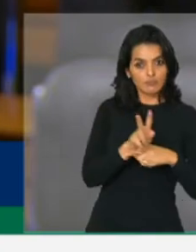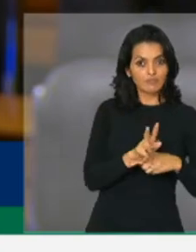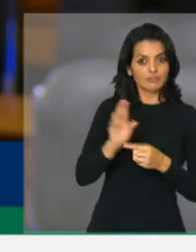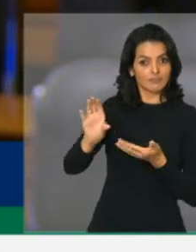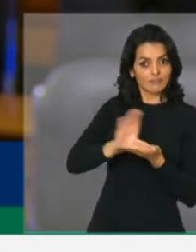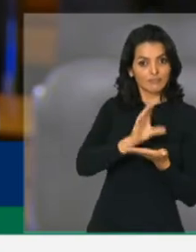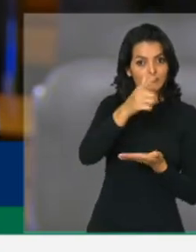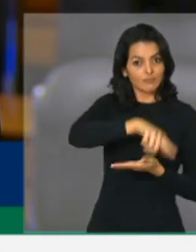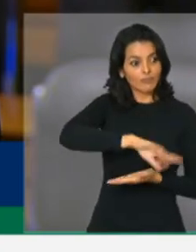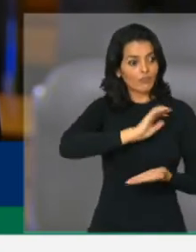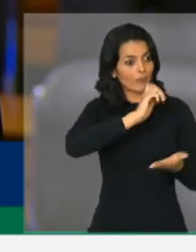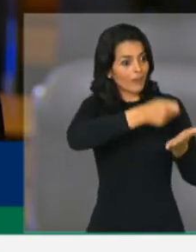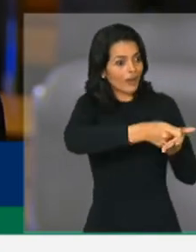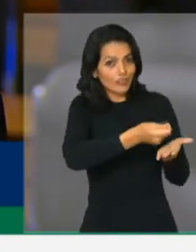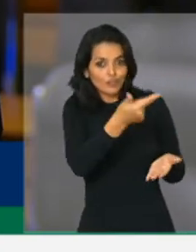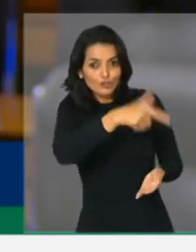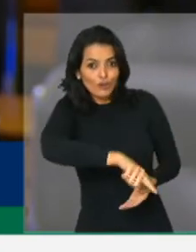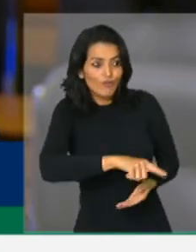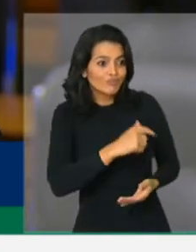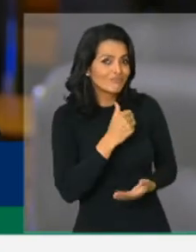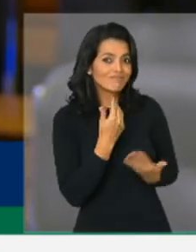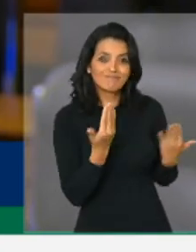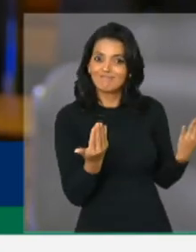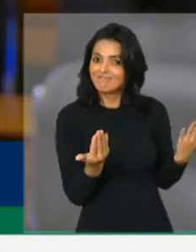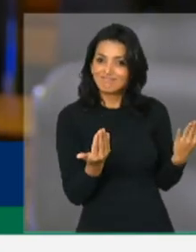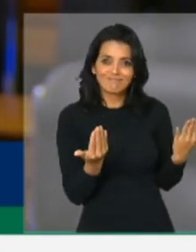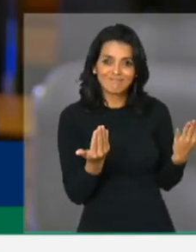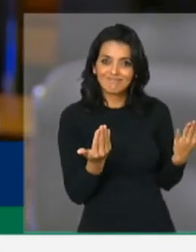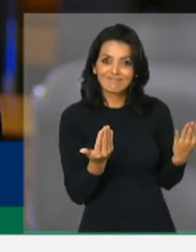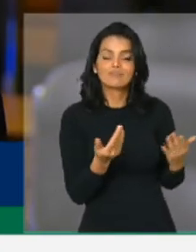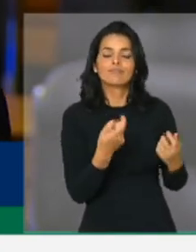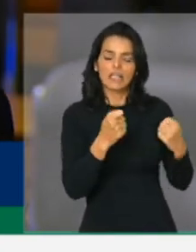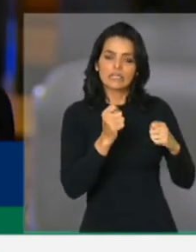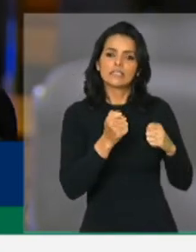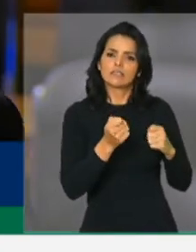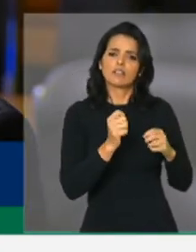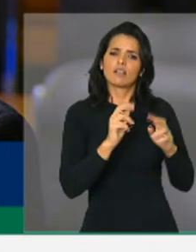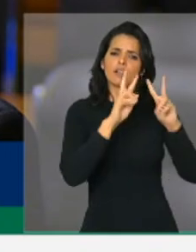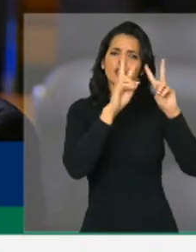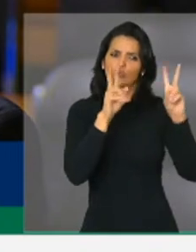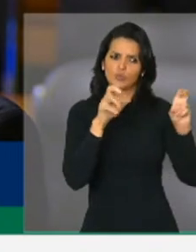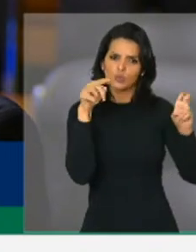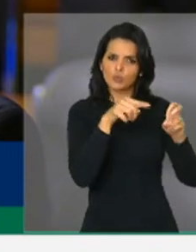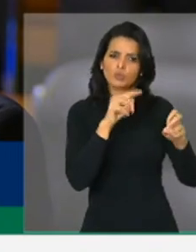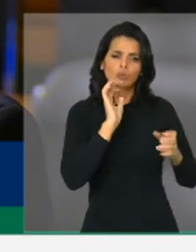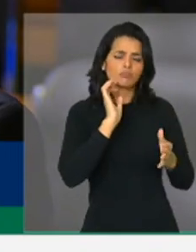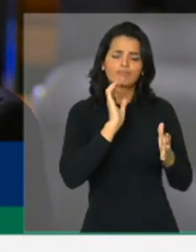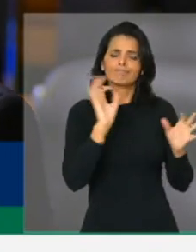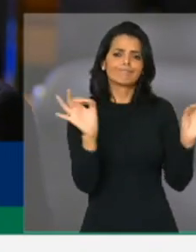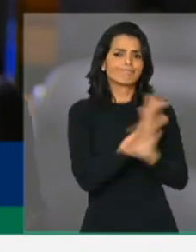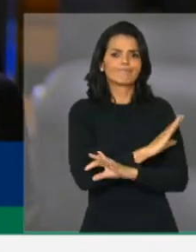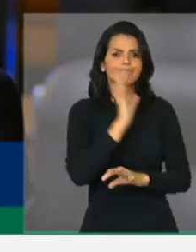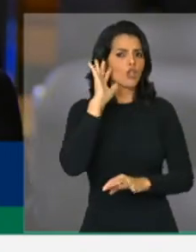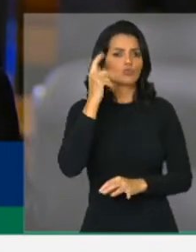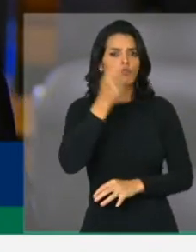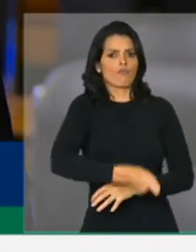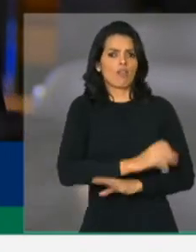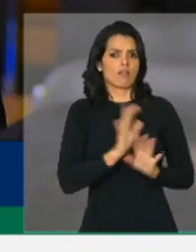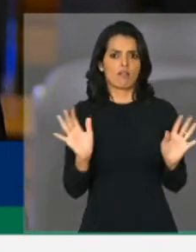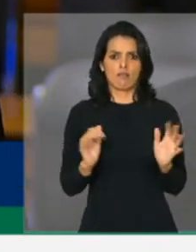O PARTIDO NOVO DEFENDE QUE O TEXTO ORIGINAL TENHA PREFERÊNCIA NESSA MATÉRIA. MUITO OBRIGADO, SENHOR PRESIDENTE. -- [PRESIDENTE]: ORIENTAÇÃO DE BANCADA, COMO